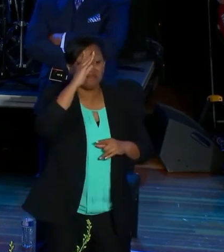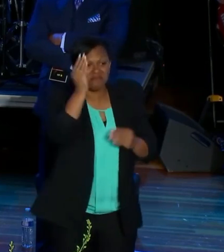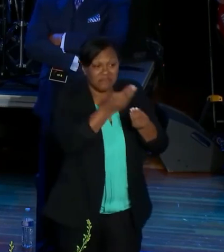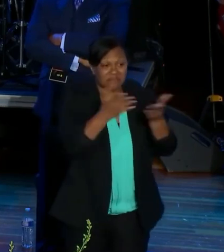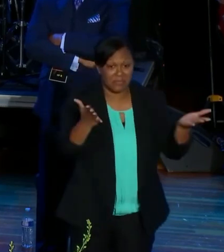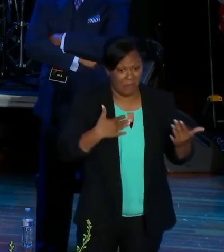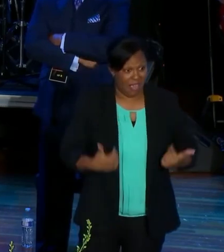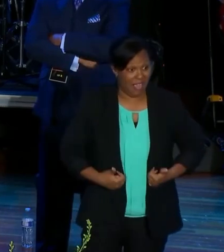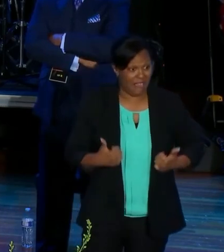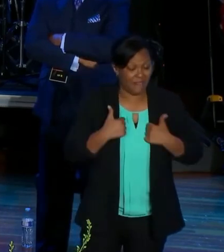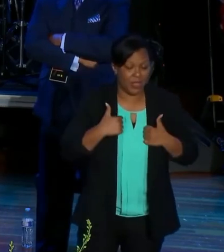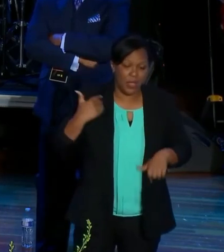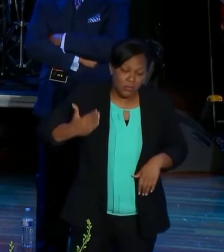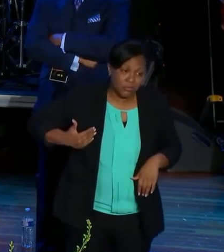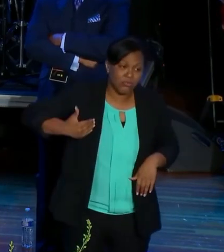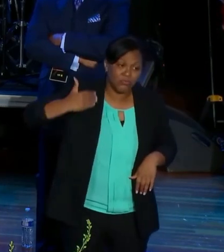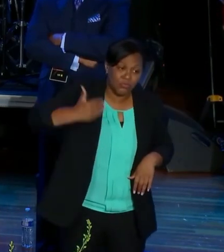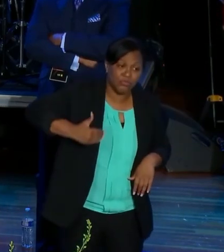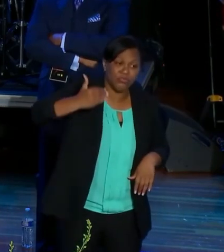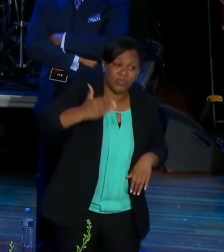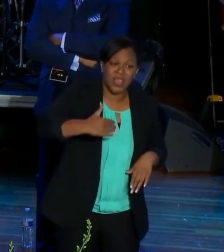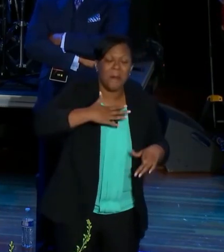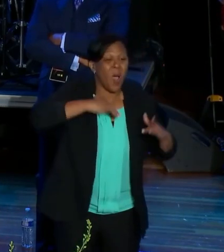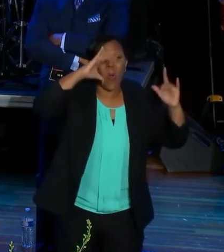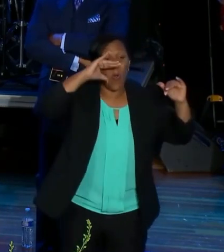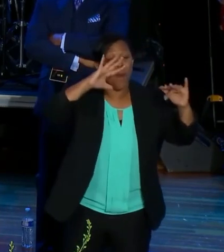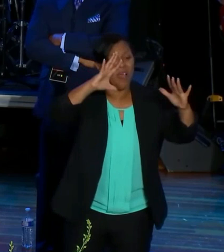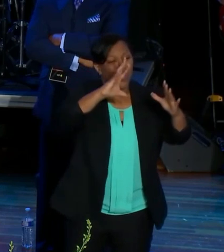Det kan hända saker , liksom detta, som kan krossa ditt hopp